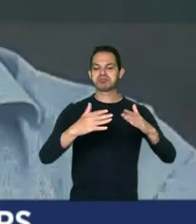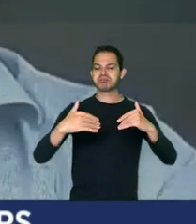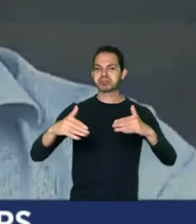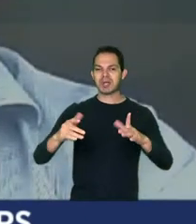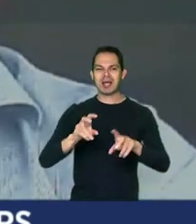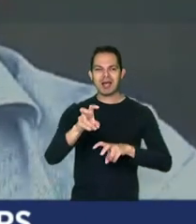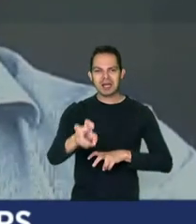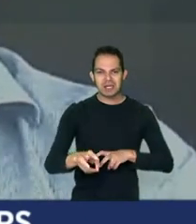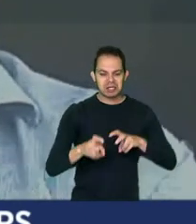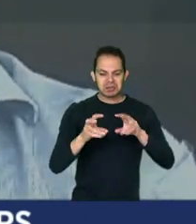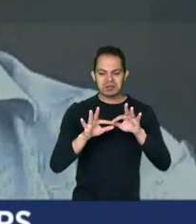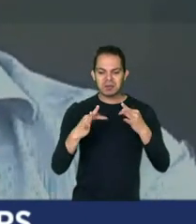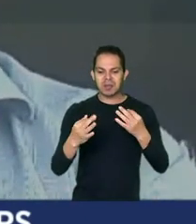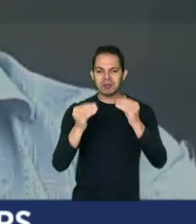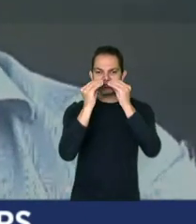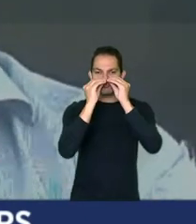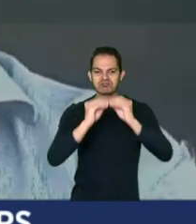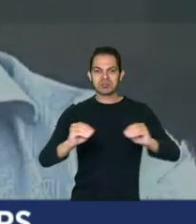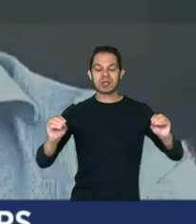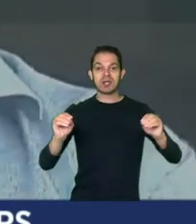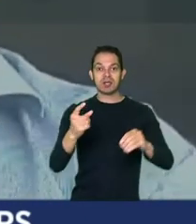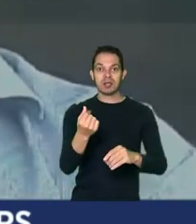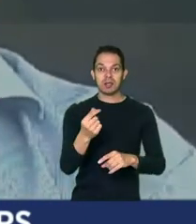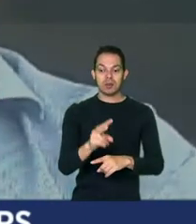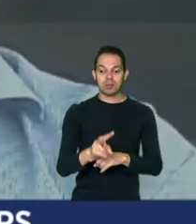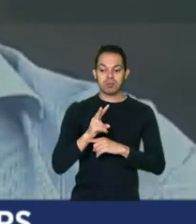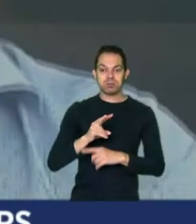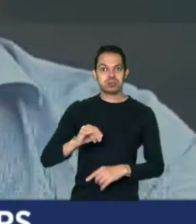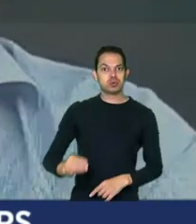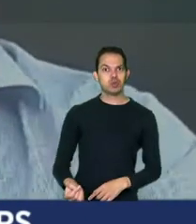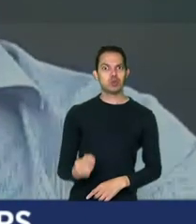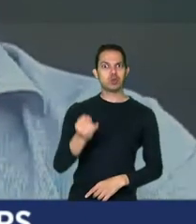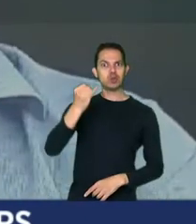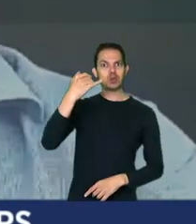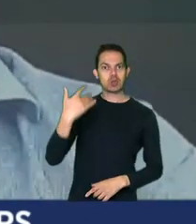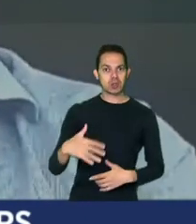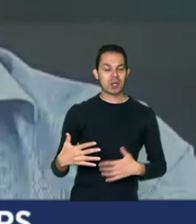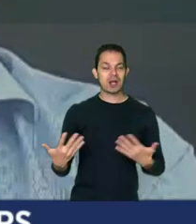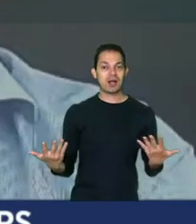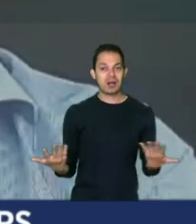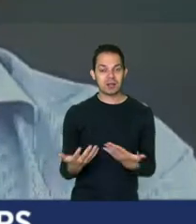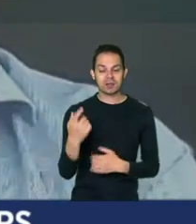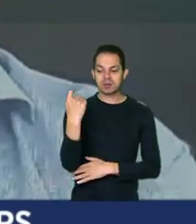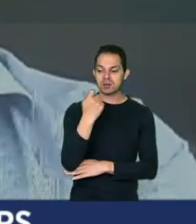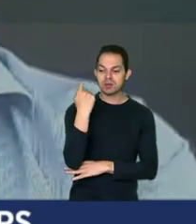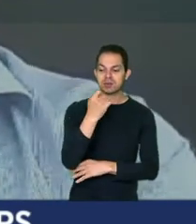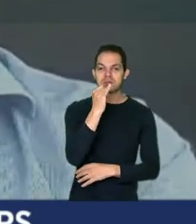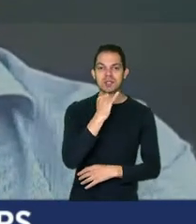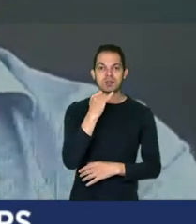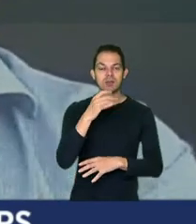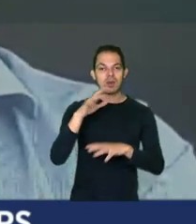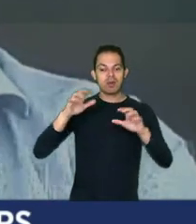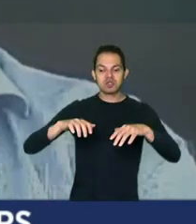JUROS ALTÍSSIMOS PELO CRÉDITO AGRÍCOLA. AGORA MESMO MILHARES NO RIO GRANDE DO SUL PELA SECA, O GOVERNO